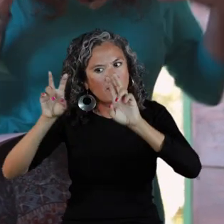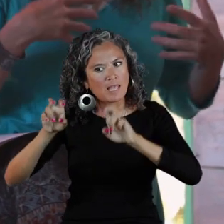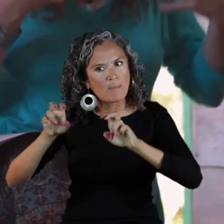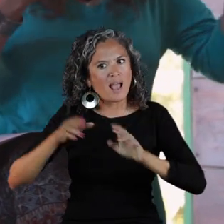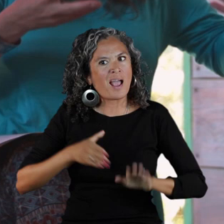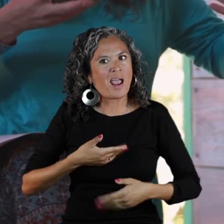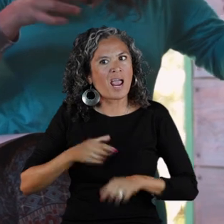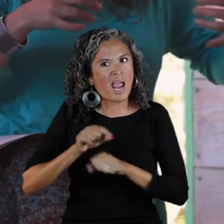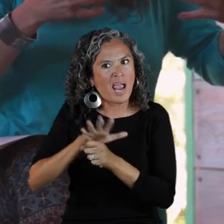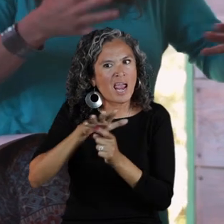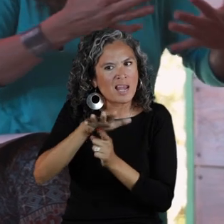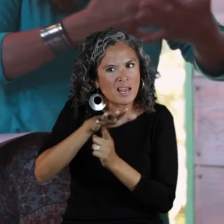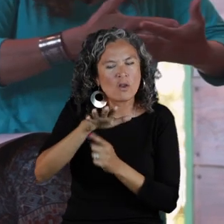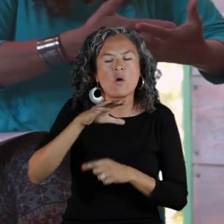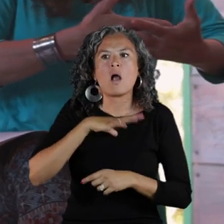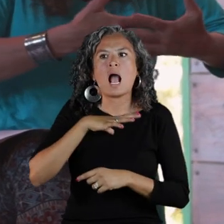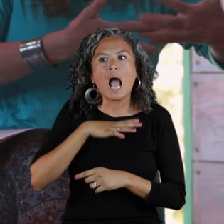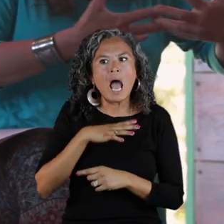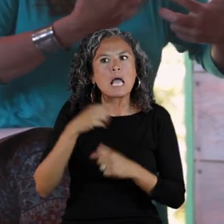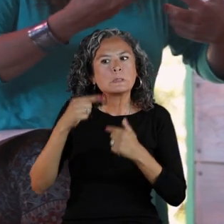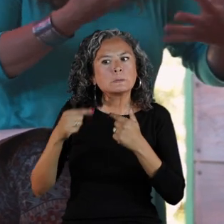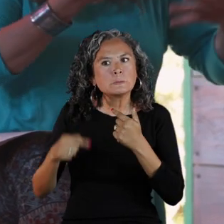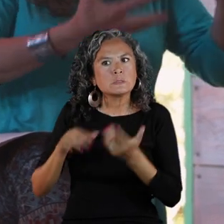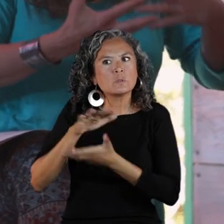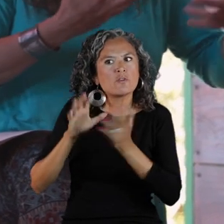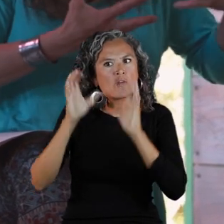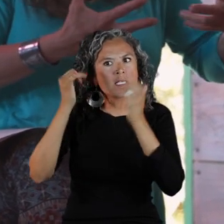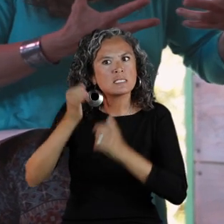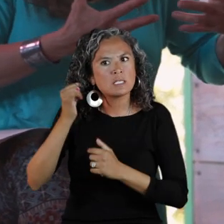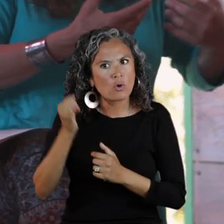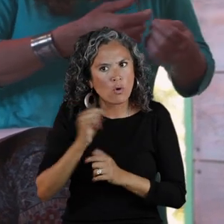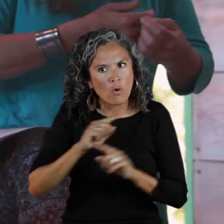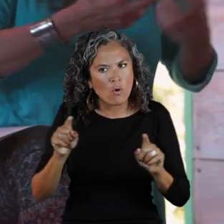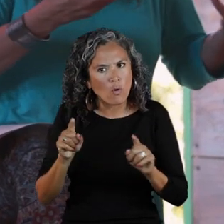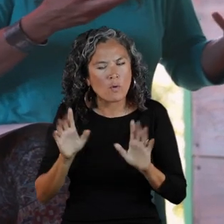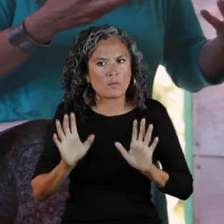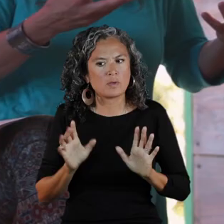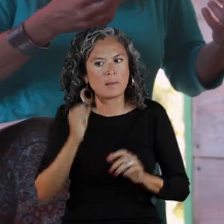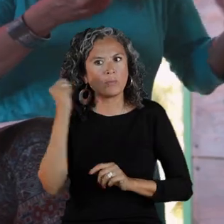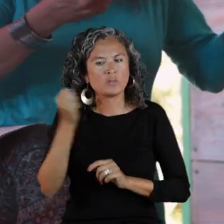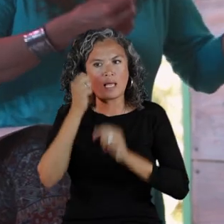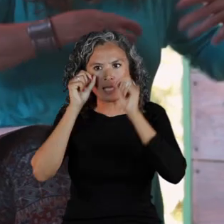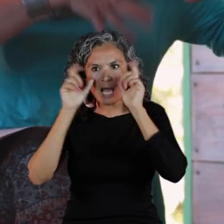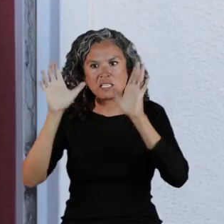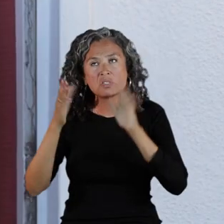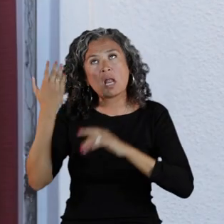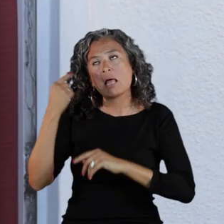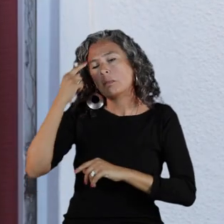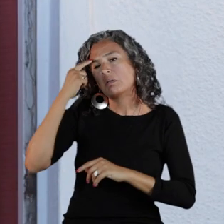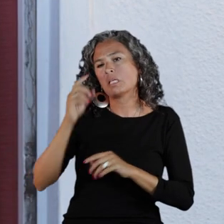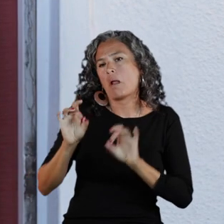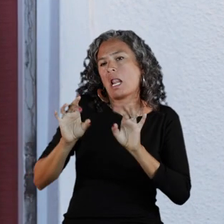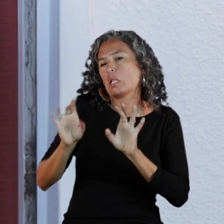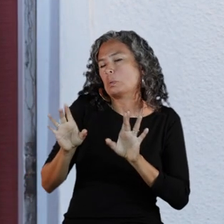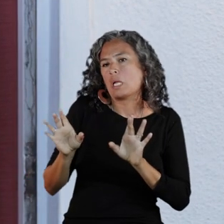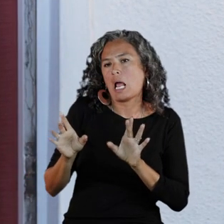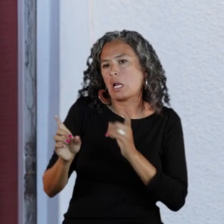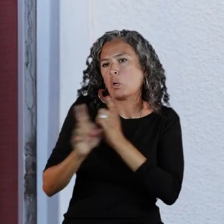interpretados desde un ángulo medico sin incluir una perspectiva de género.